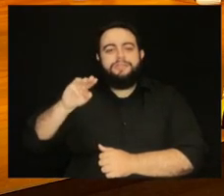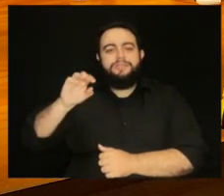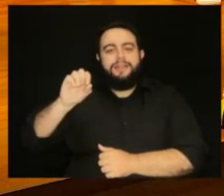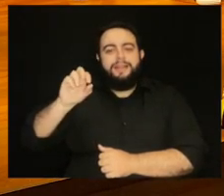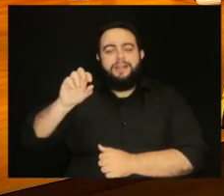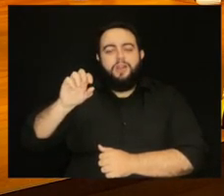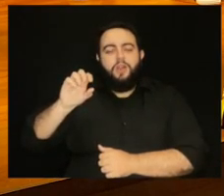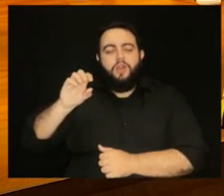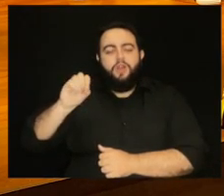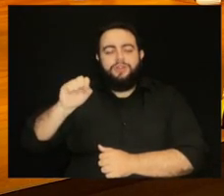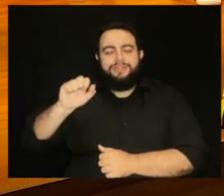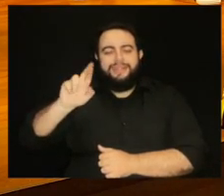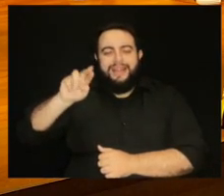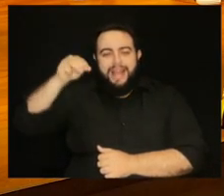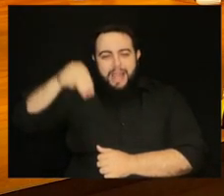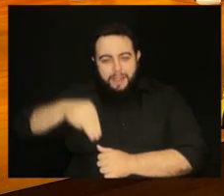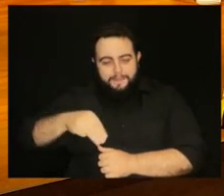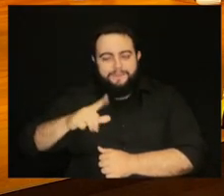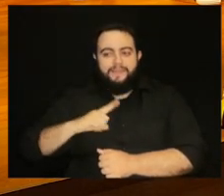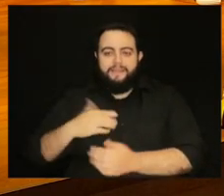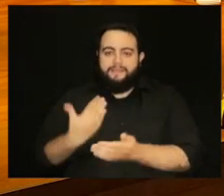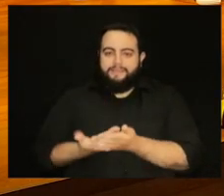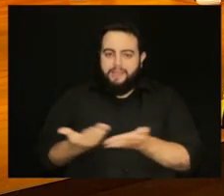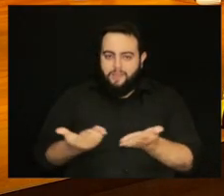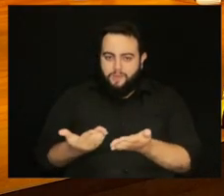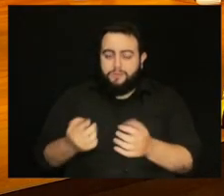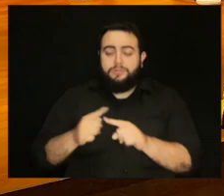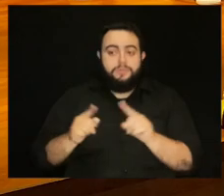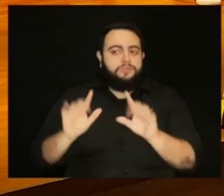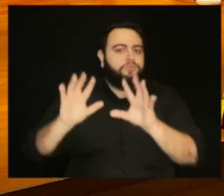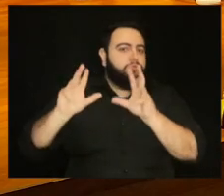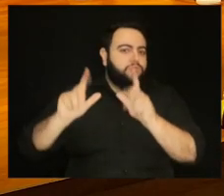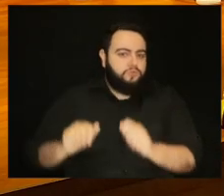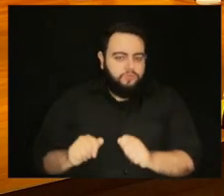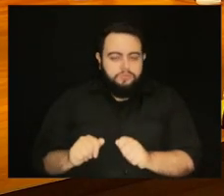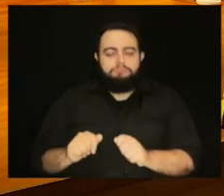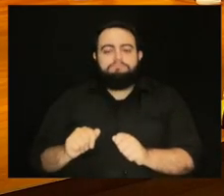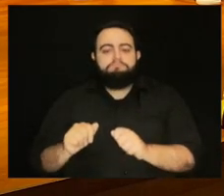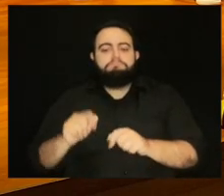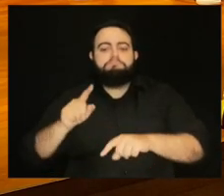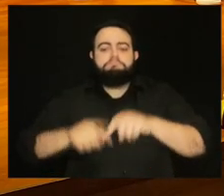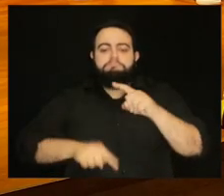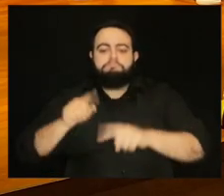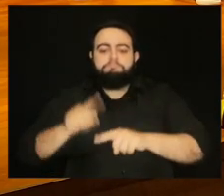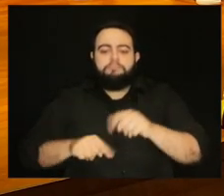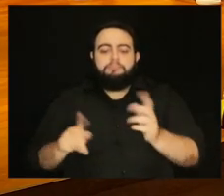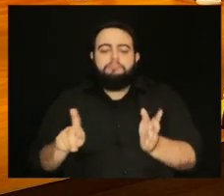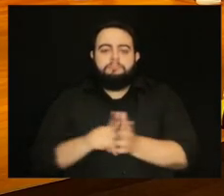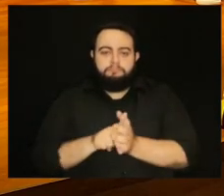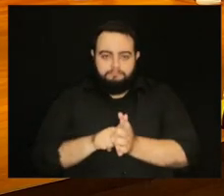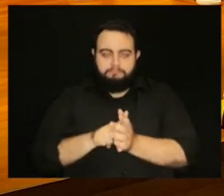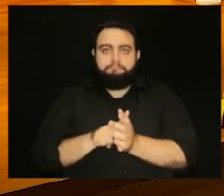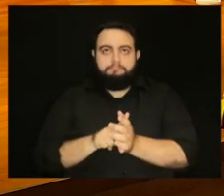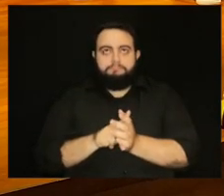também todo tipo de de artigo ligado na eletricidade. E eles começam a ver também que